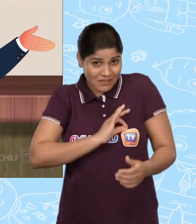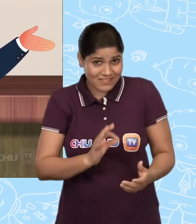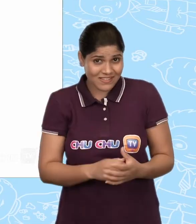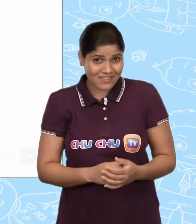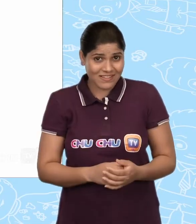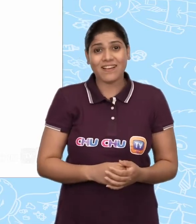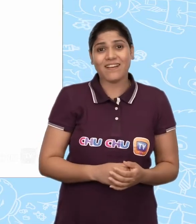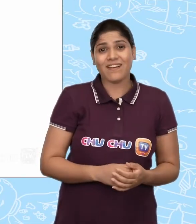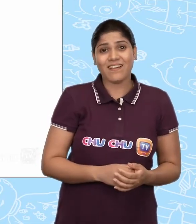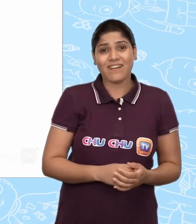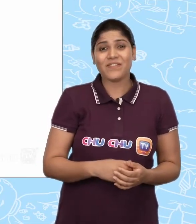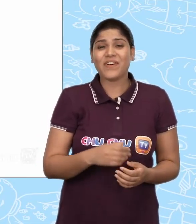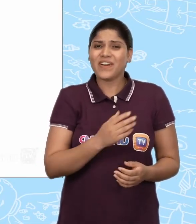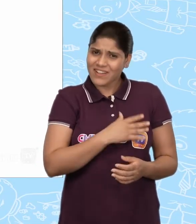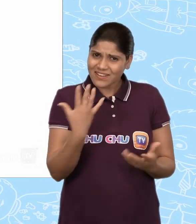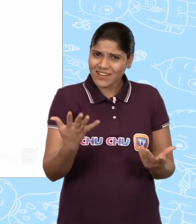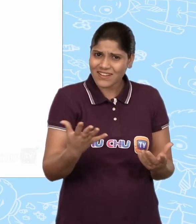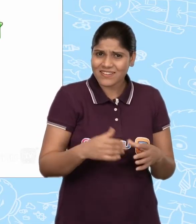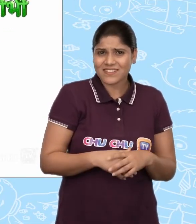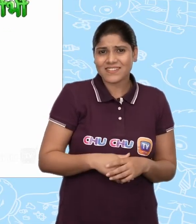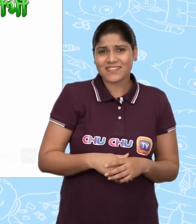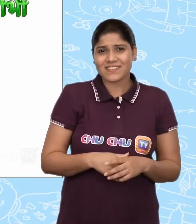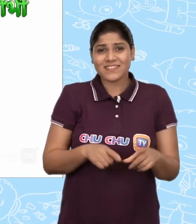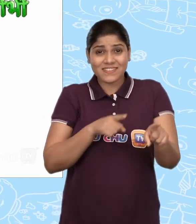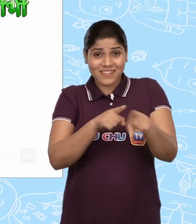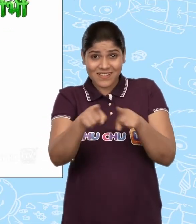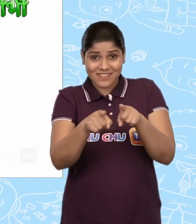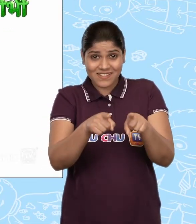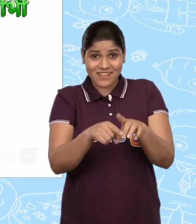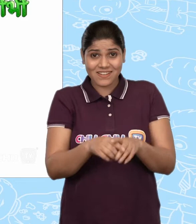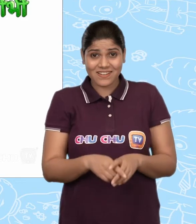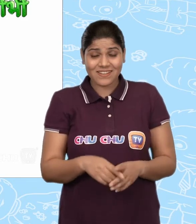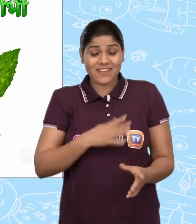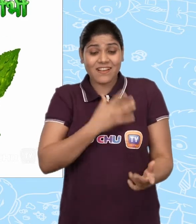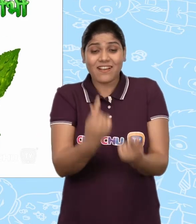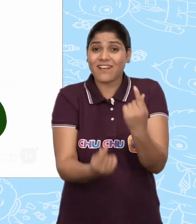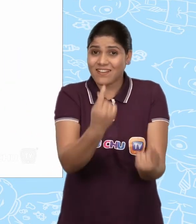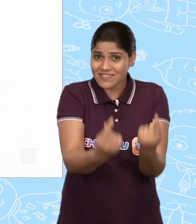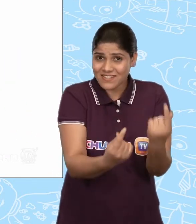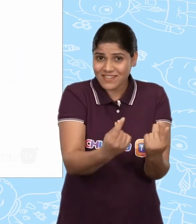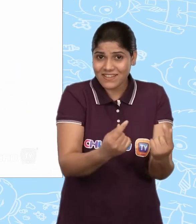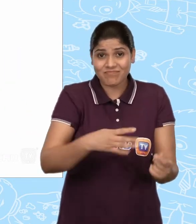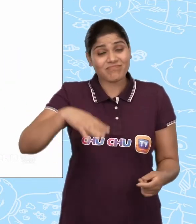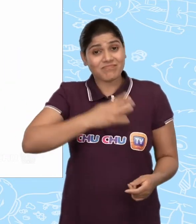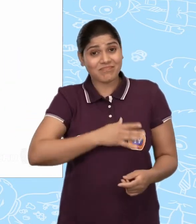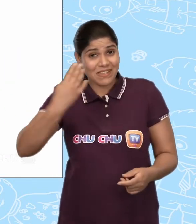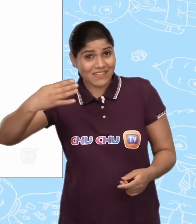बहुत सारी चीज़ें जो हमें पसंद हैं वो हरी हैं